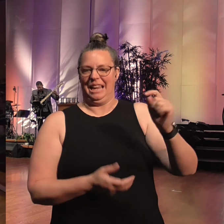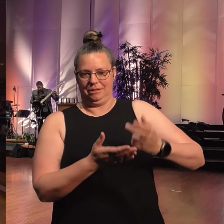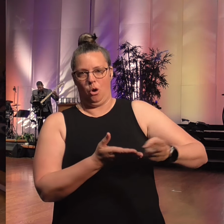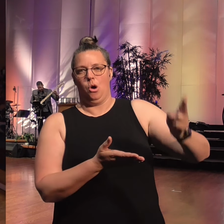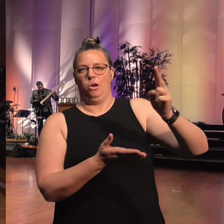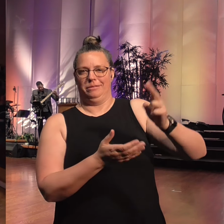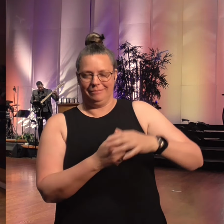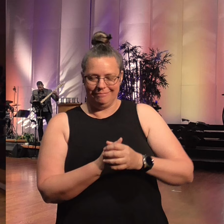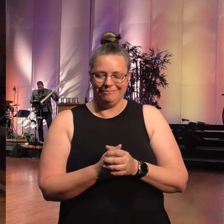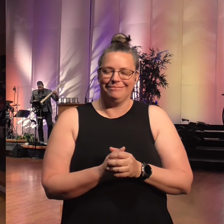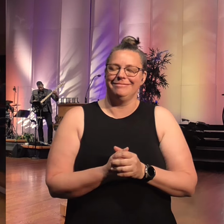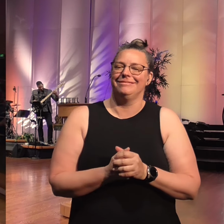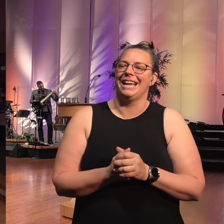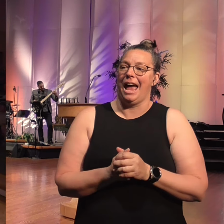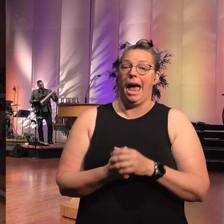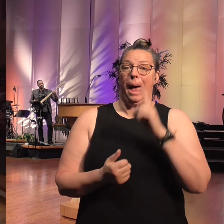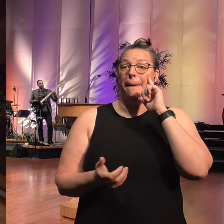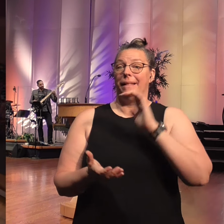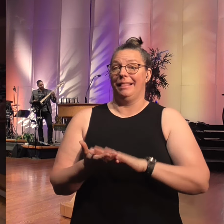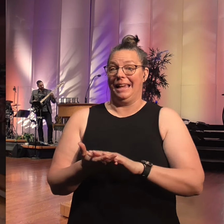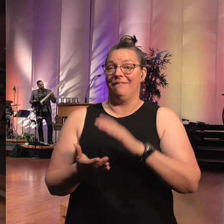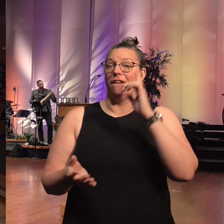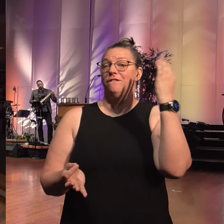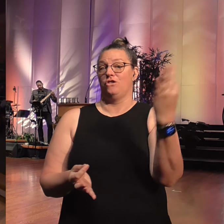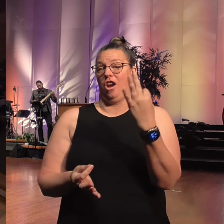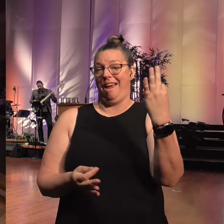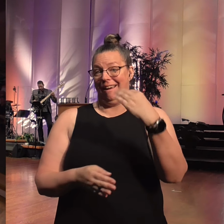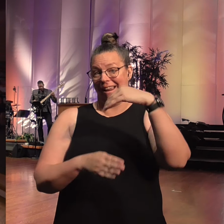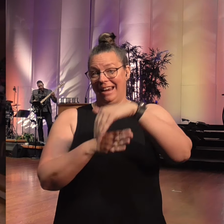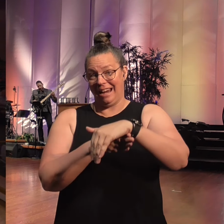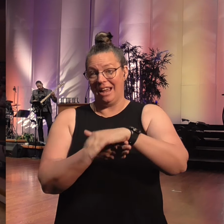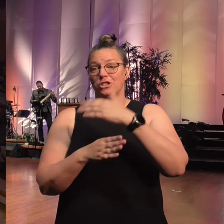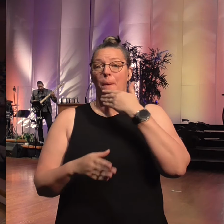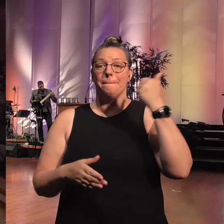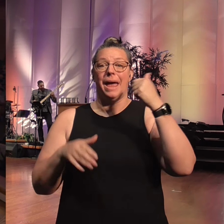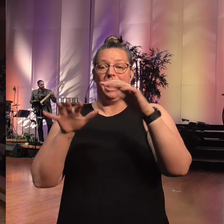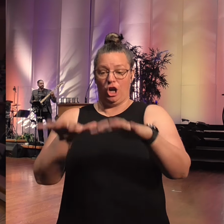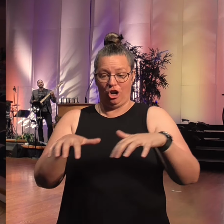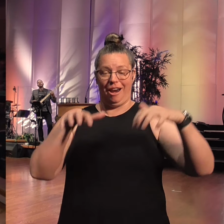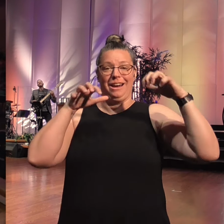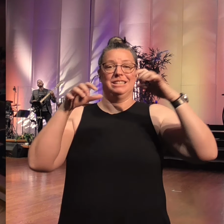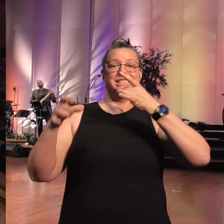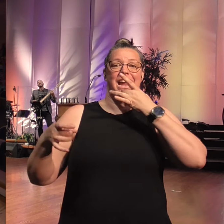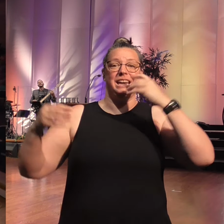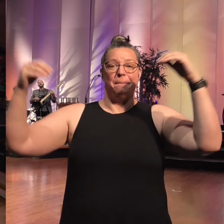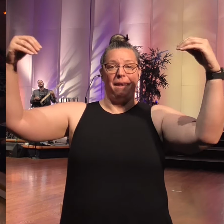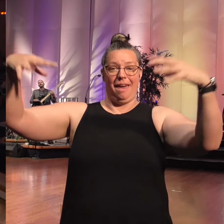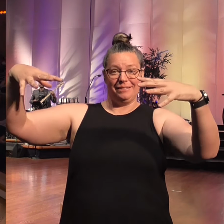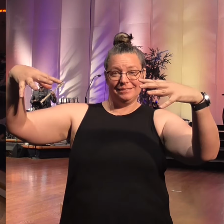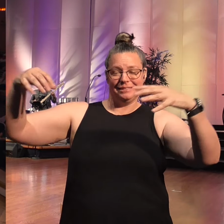Creo que la mayoría de las noches de los viernes se ven mejor debajo de una luz del estadio